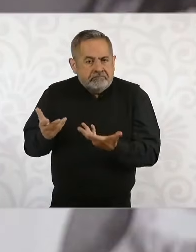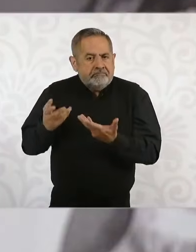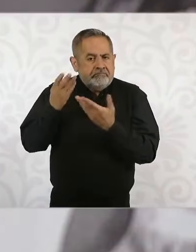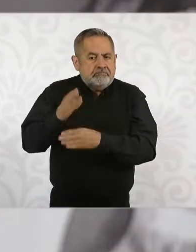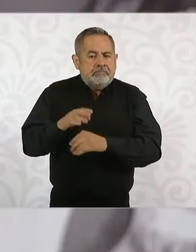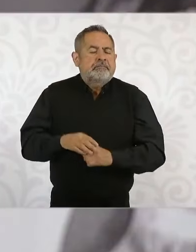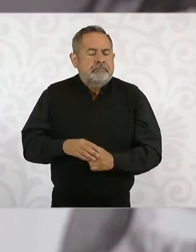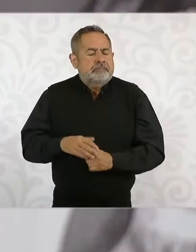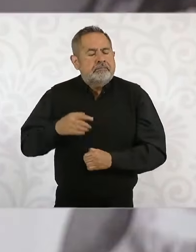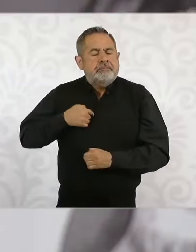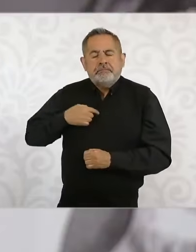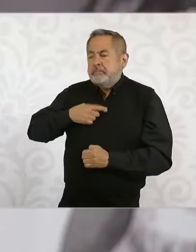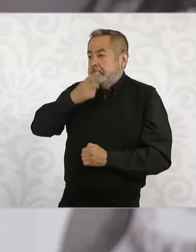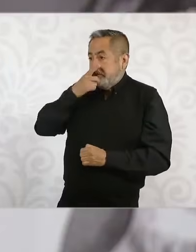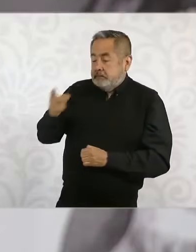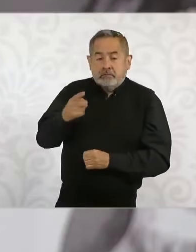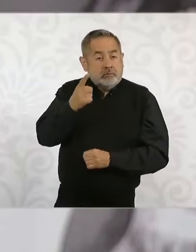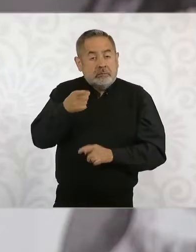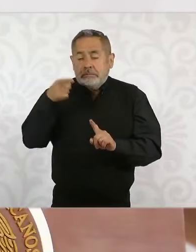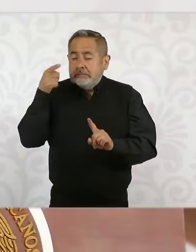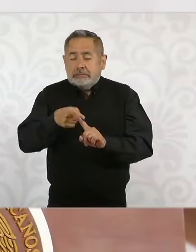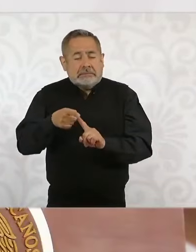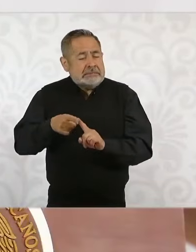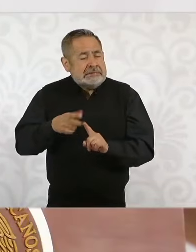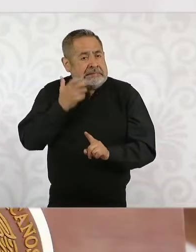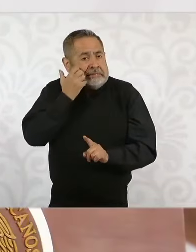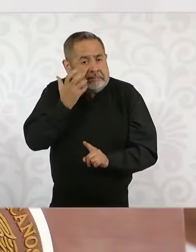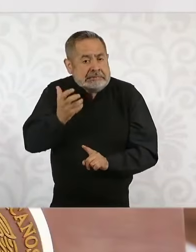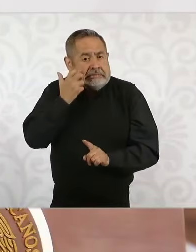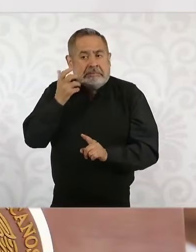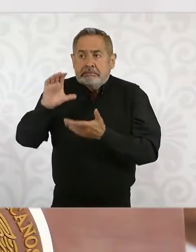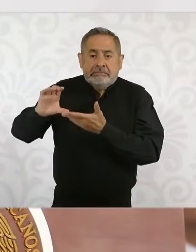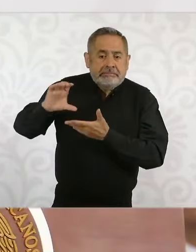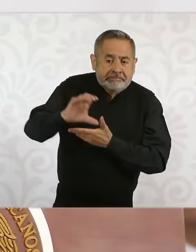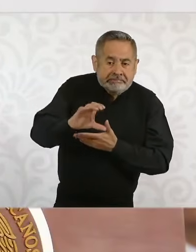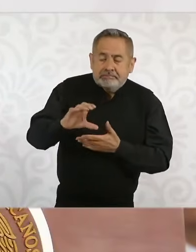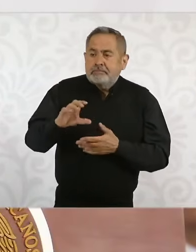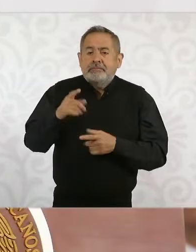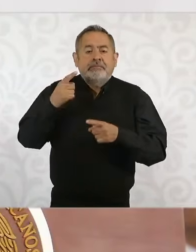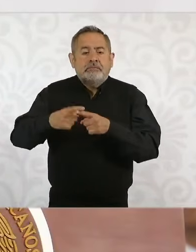planteamos que lo que nos interesa más a nosotros en términos del financiamiento no es al gobierno,